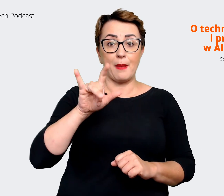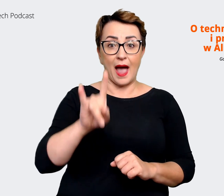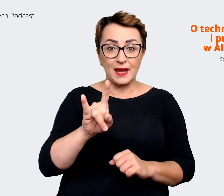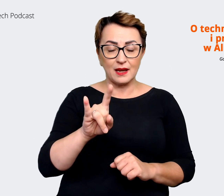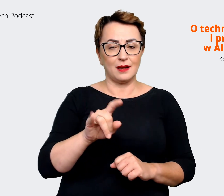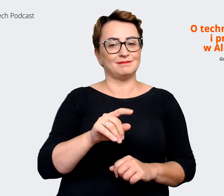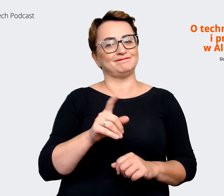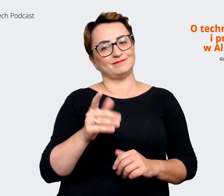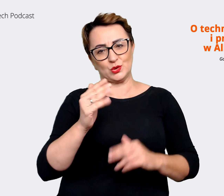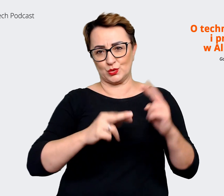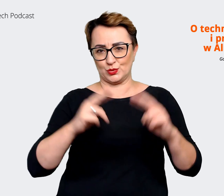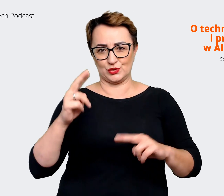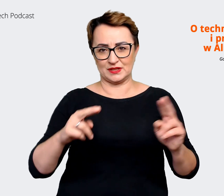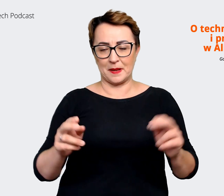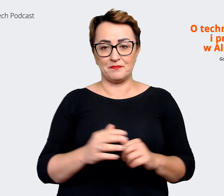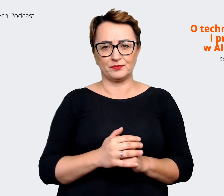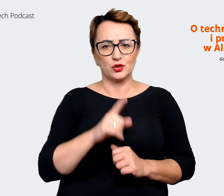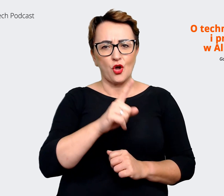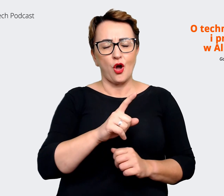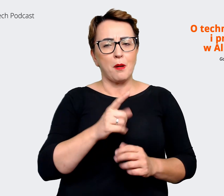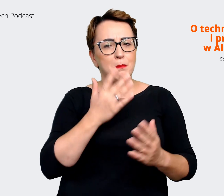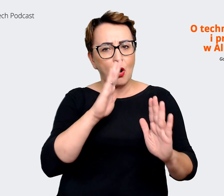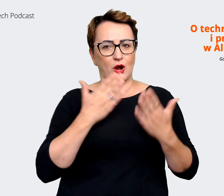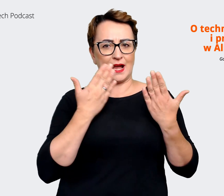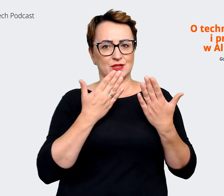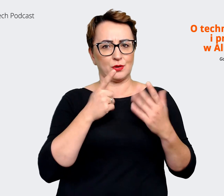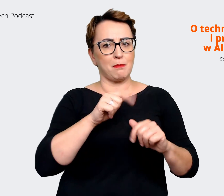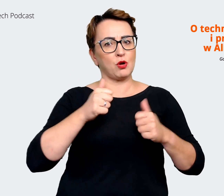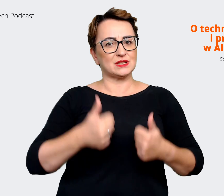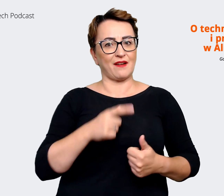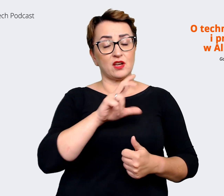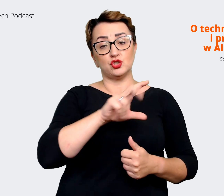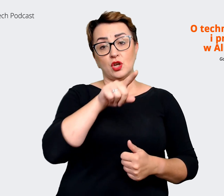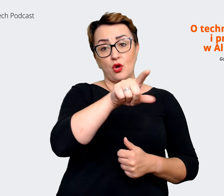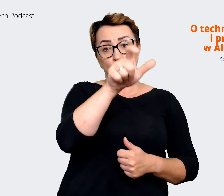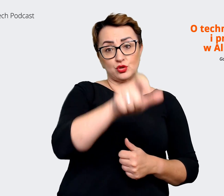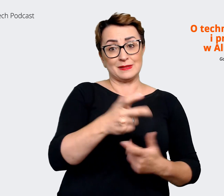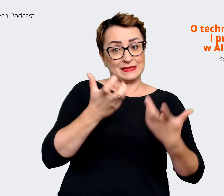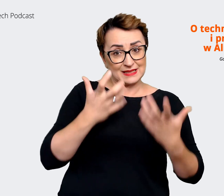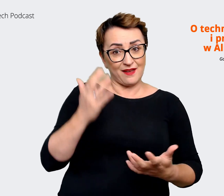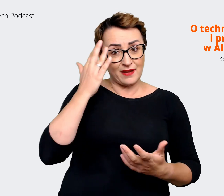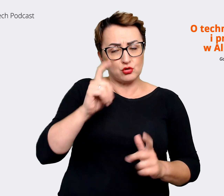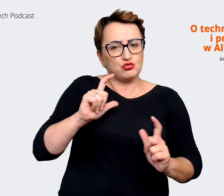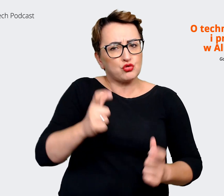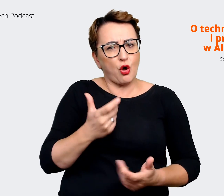też bardzo pokazuje tą postawę. To czy ktoś chce wiedzieć co dla czego robi, czy jest nastawiony